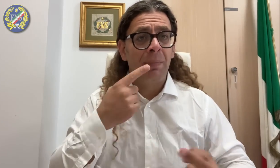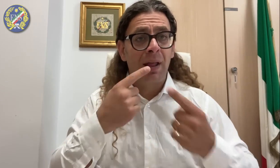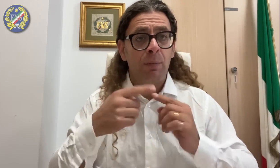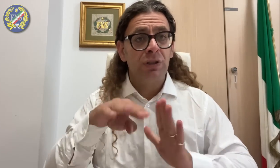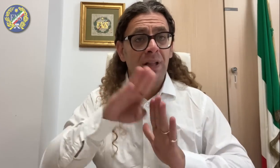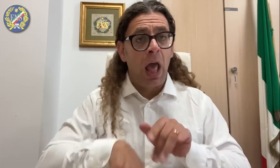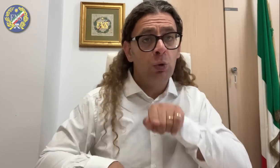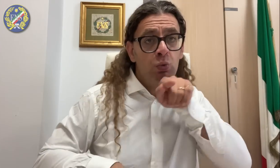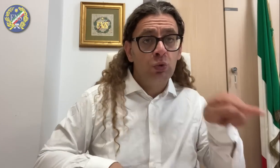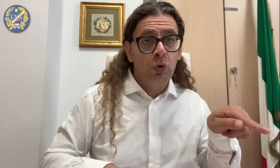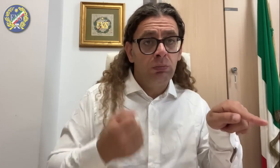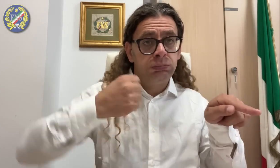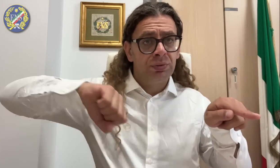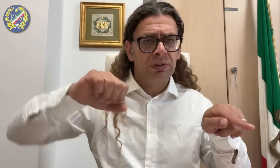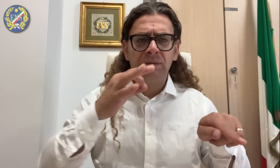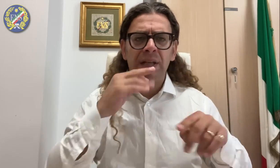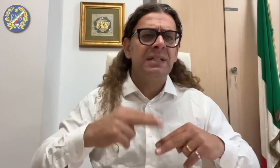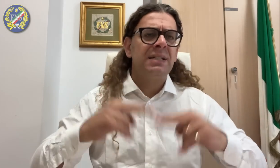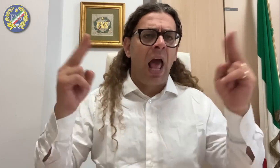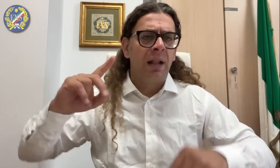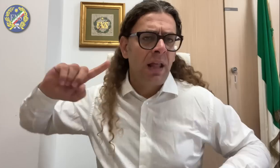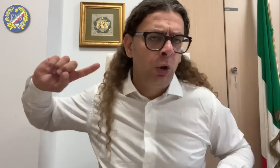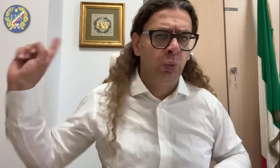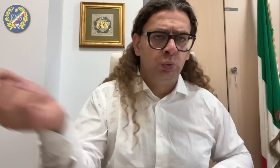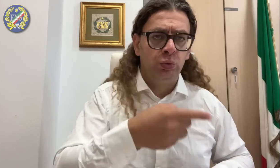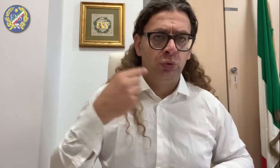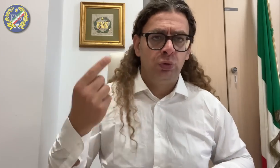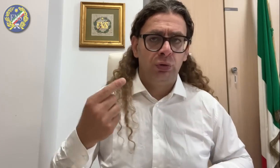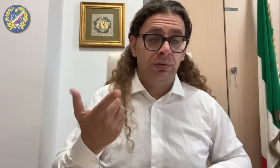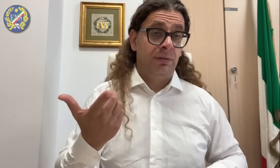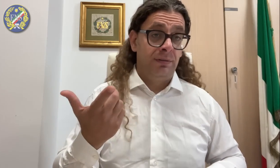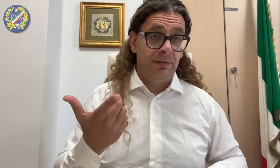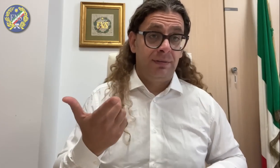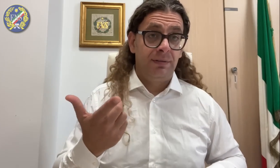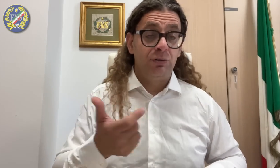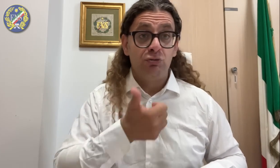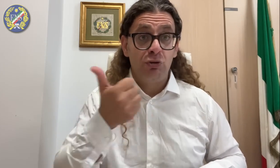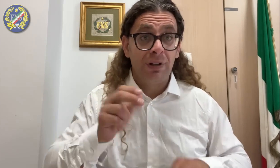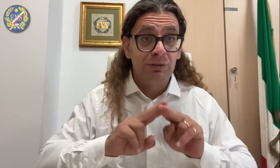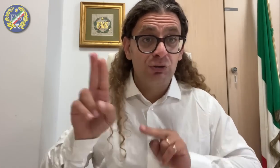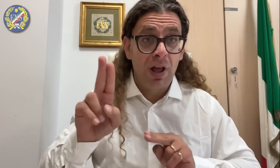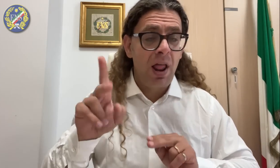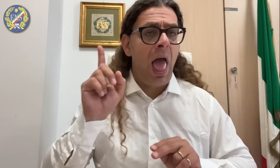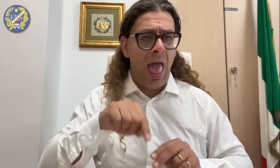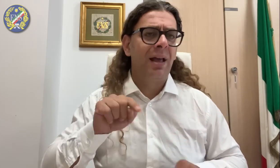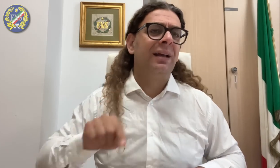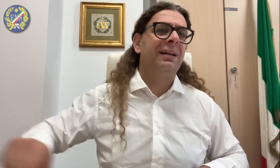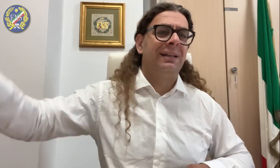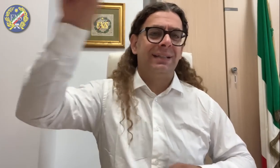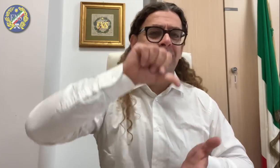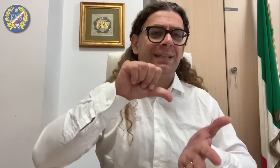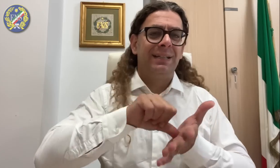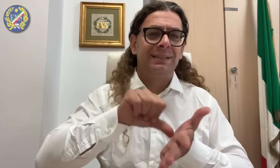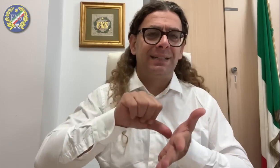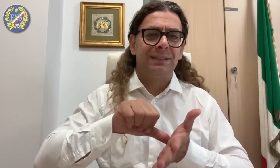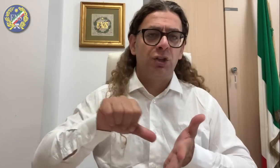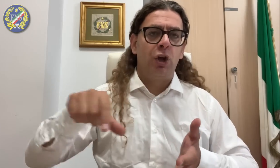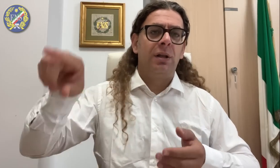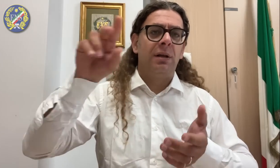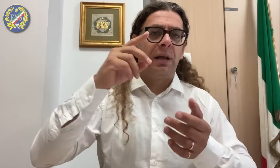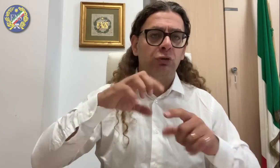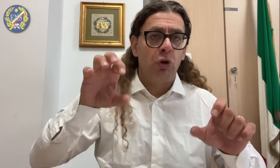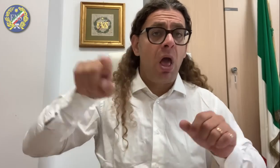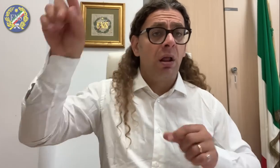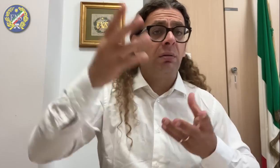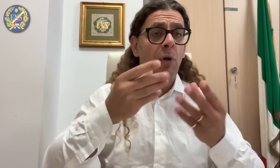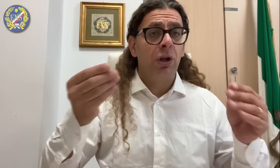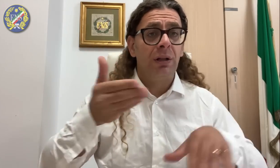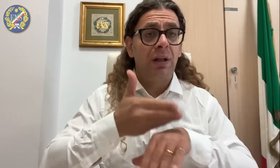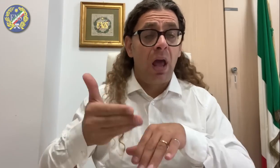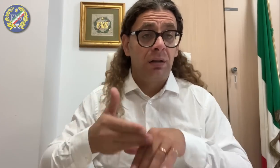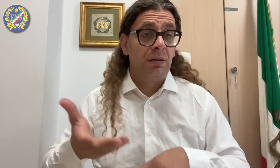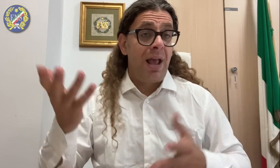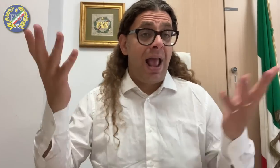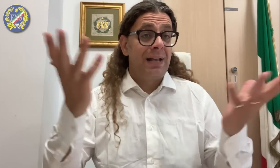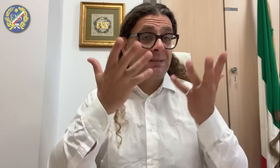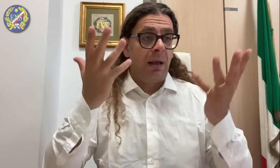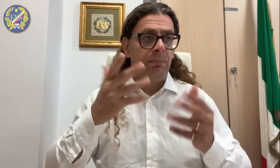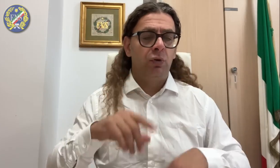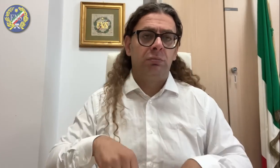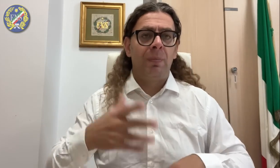Se parliamo di violazione allo Statuto salta tutto, non solo la Sede Centrale ma anche le sedi territoriali che spesso sono in ritardo con gli adempimenti;